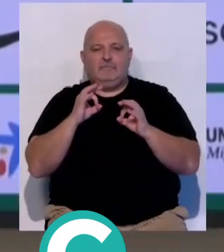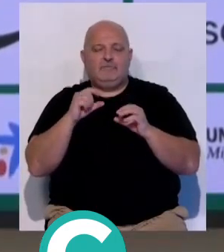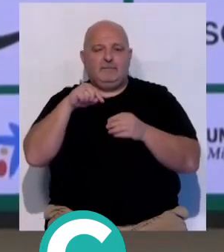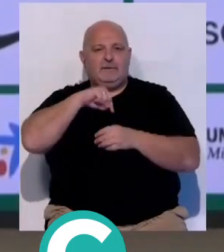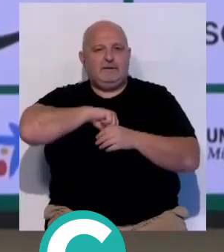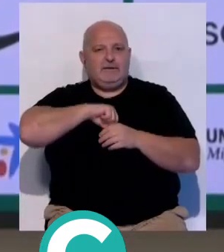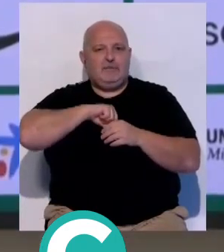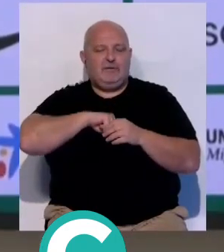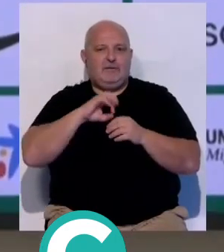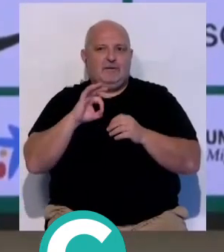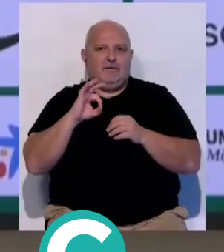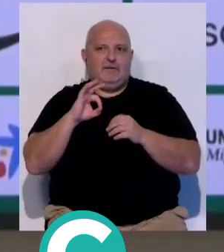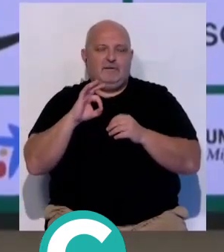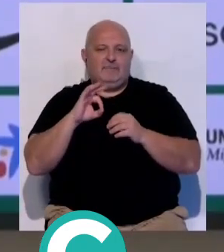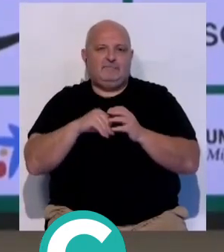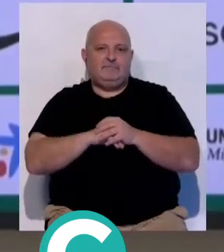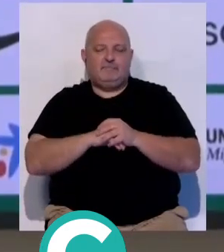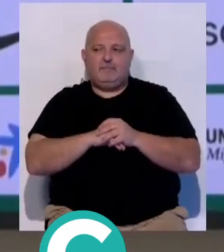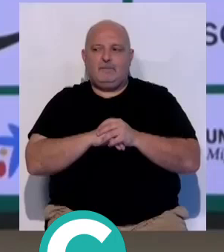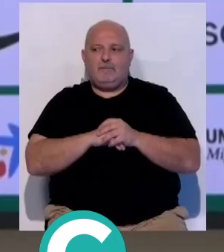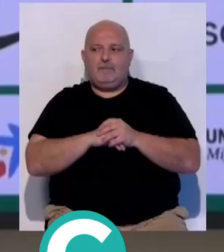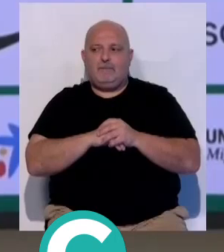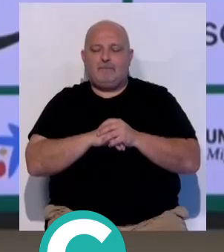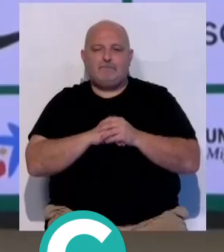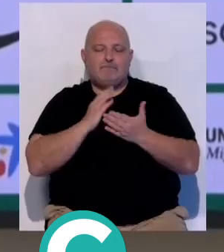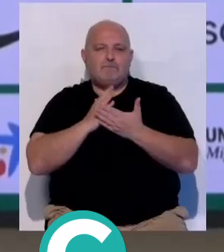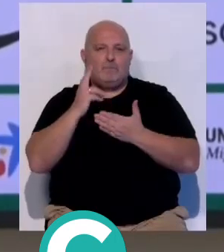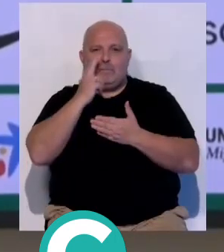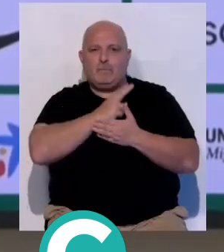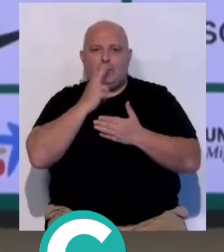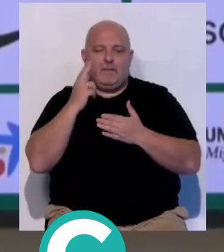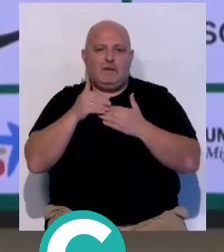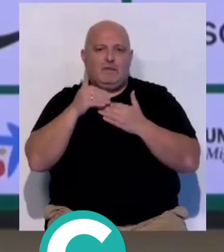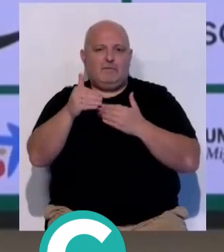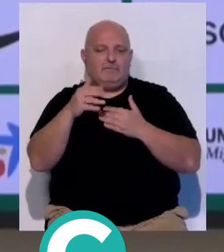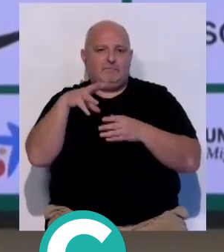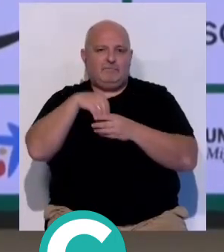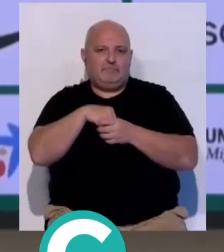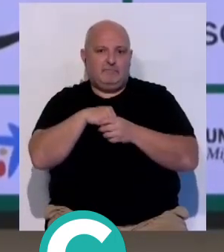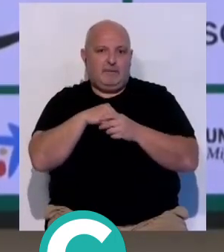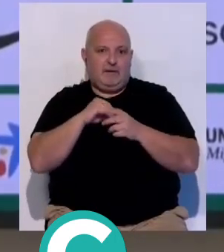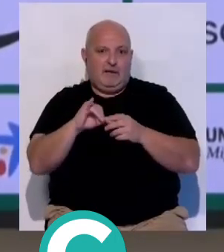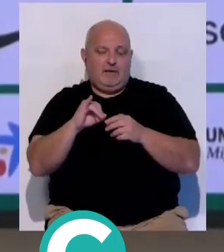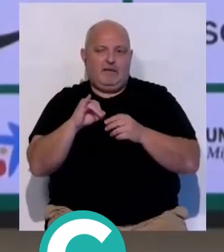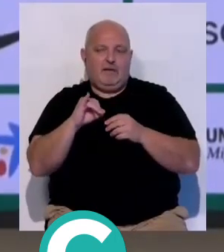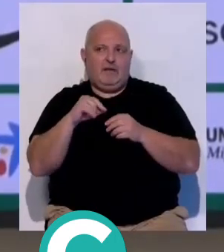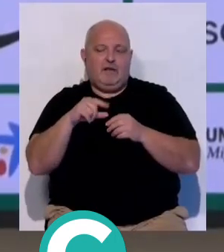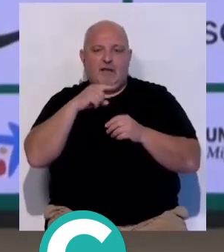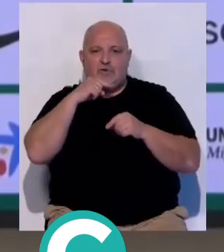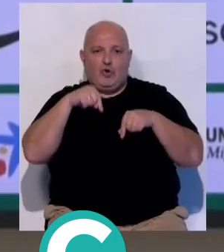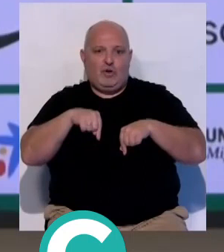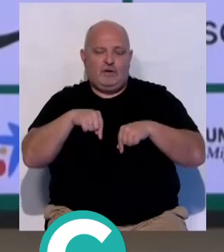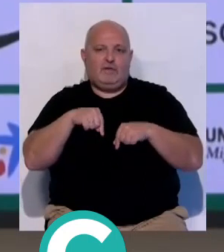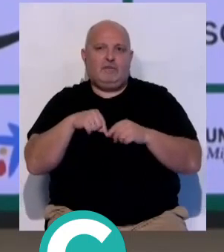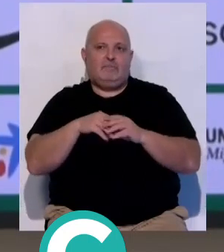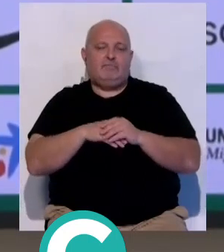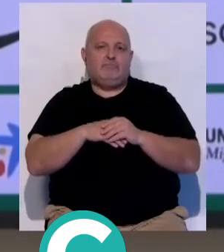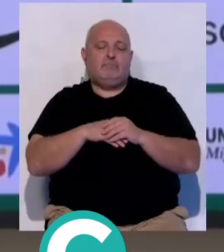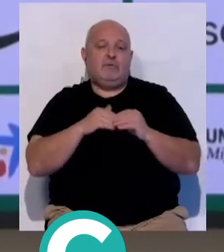por un compromiso desmedido hacia la institución de turno hoy es elche en la cual en estos dos días